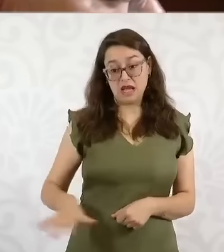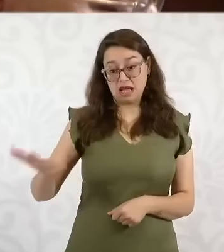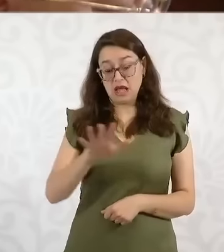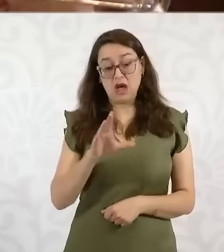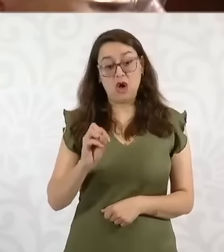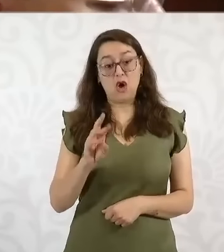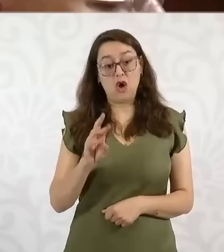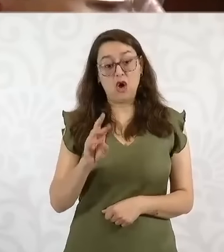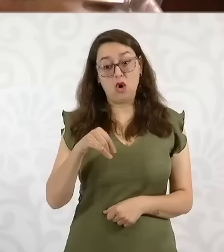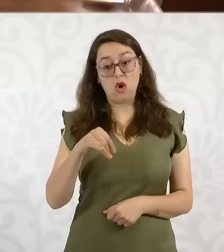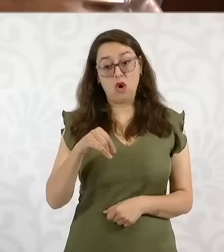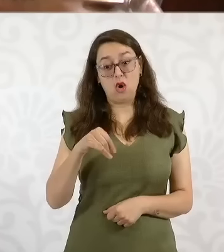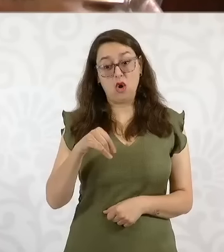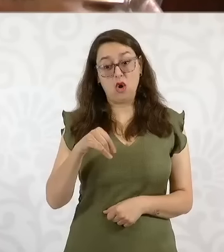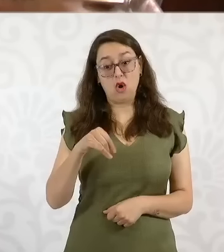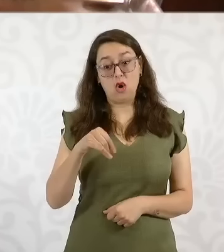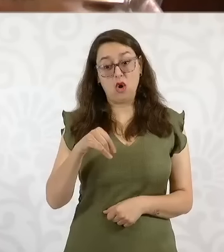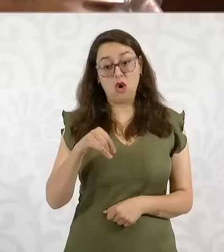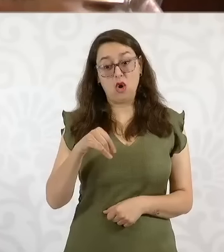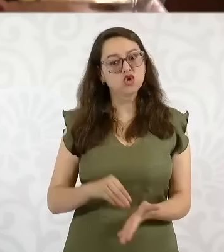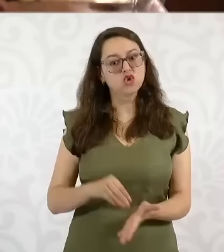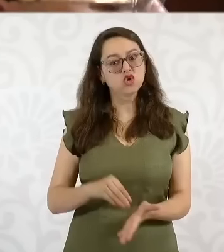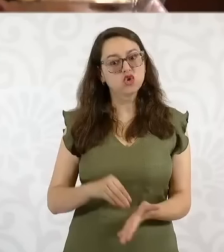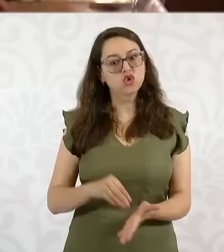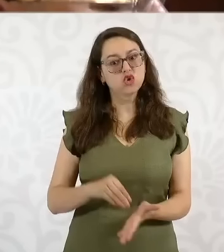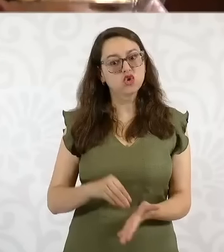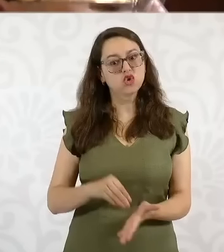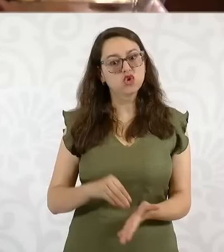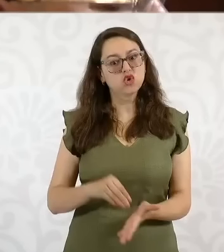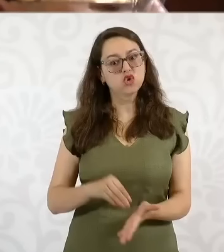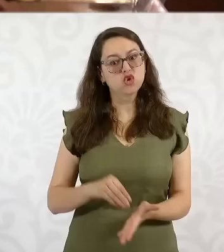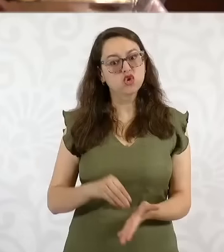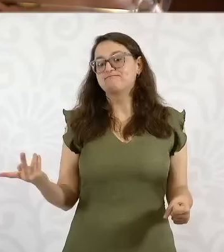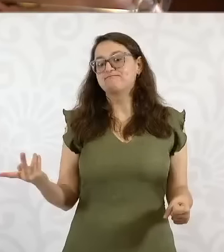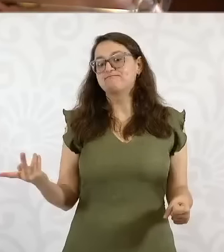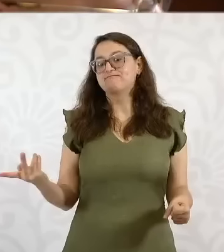comentarle eh preguntarle, perdón, cuáles han sido de alguna otra manera este el esfuerzo